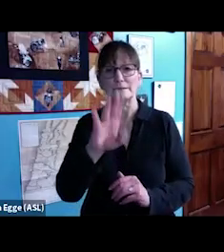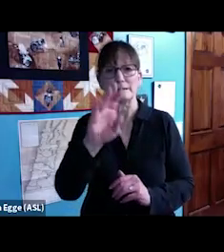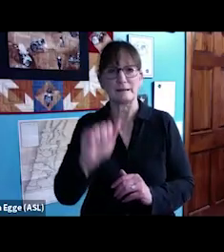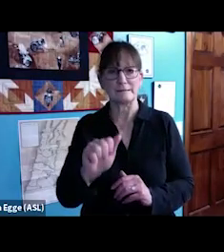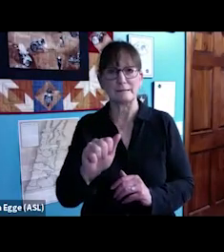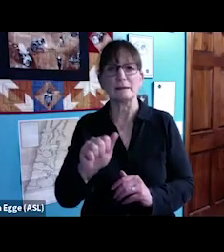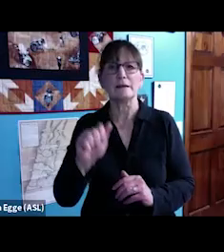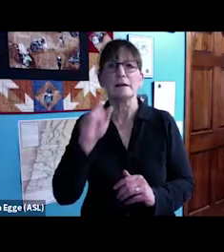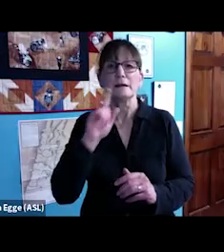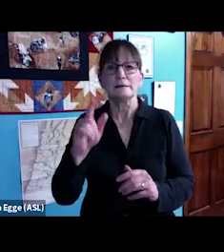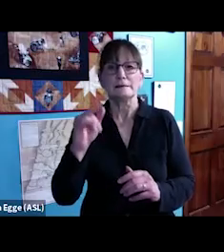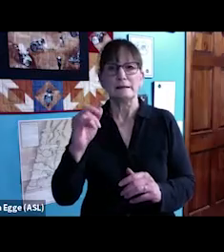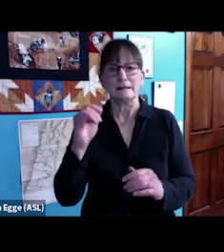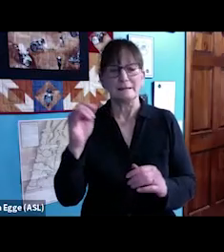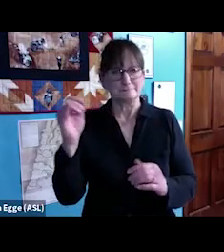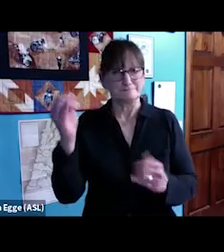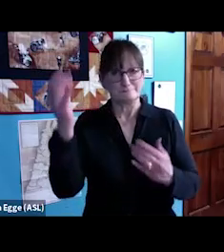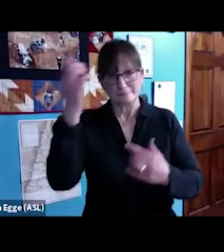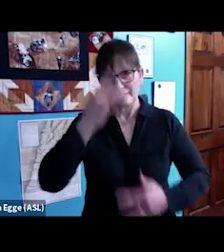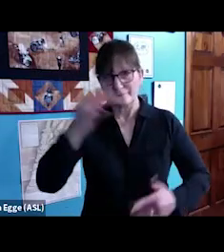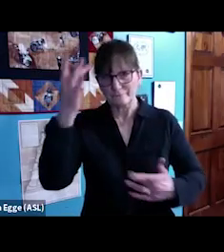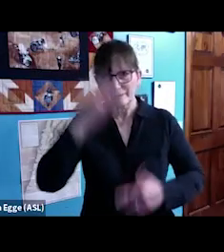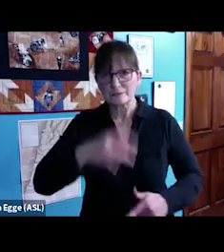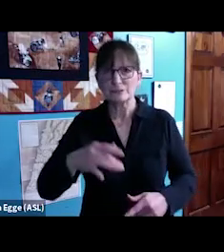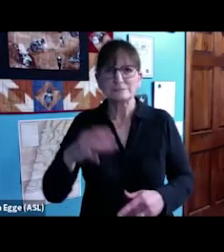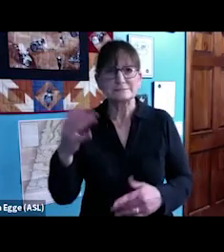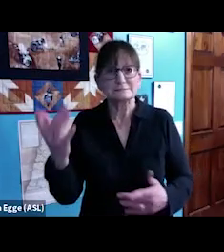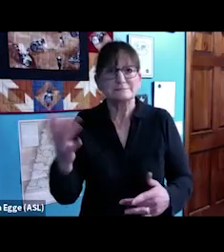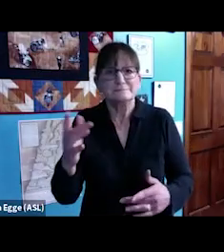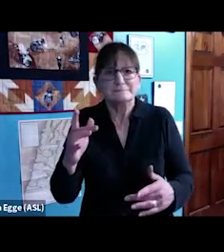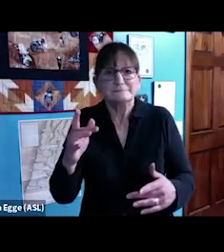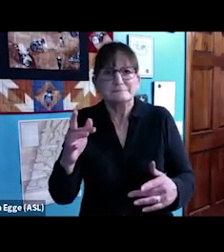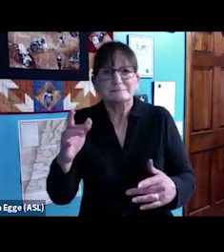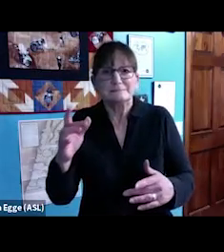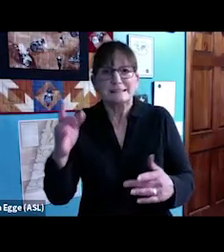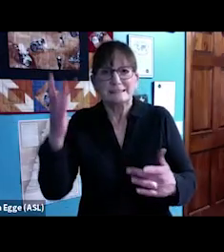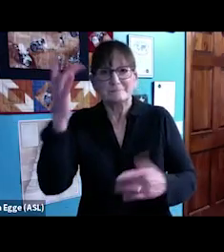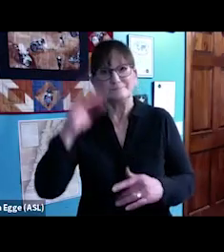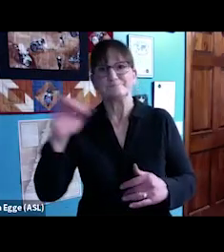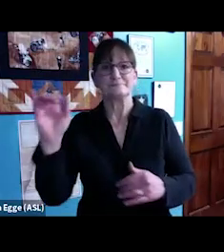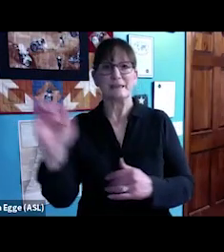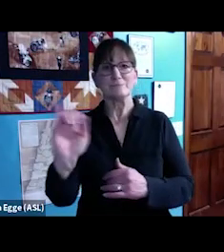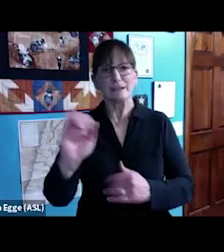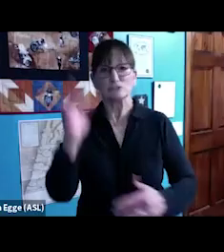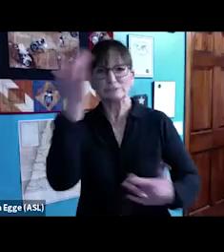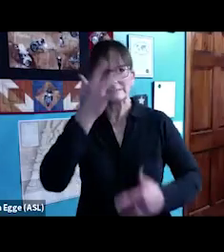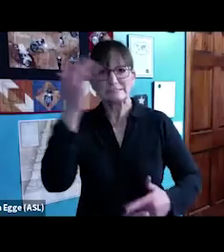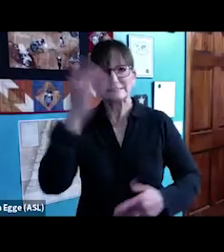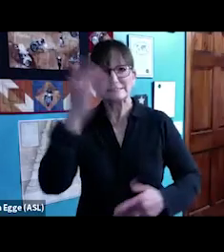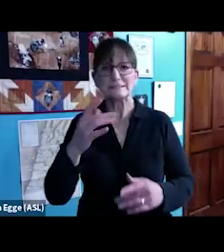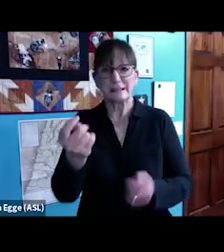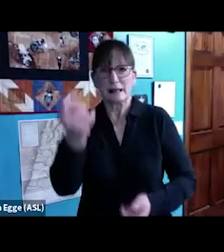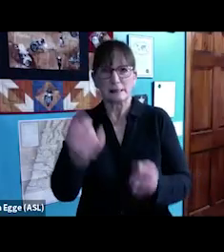Es muy beneficioso para la Seguridad Social, nosotros, y por supuesto el reclamante.